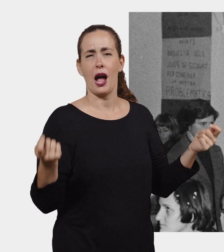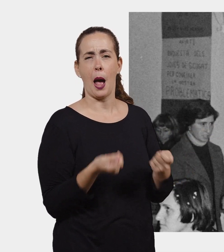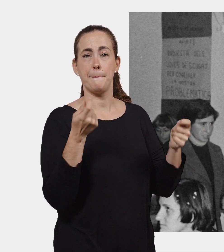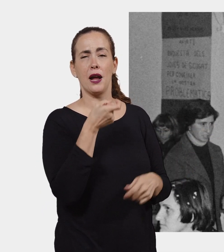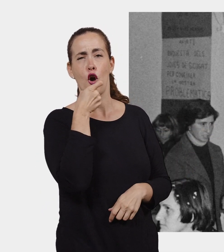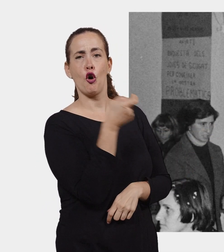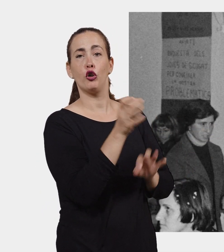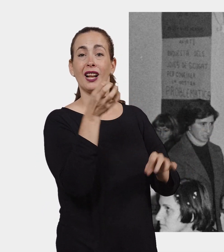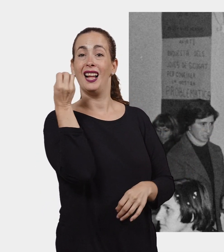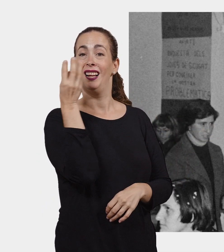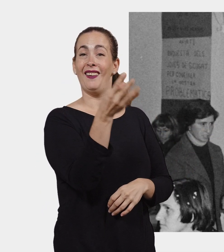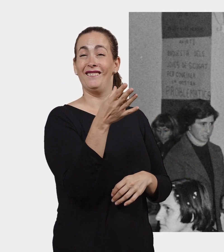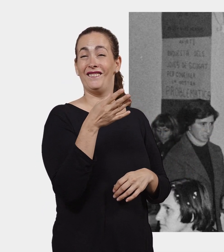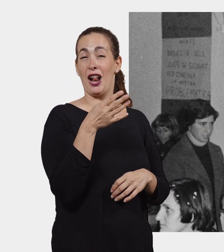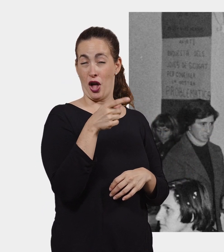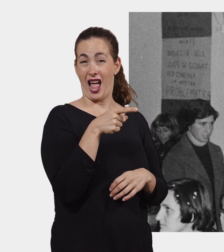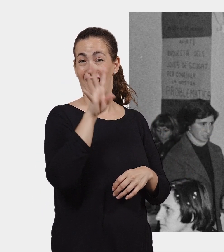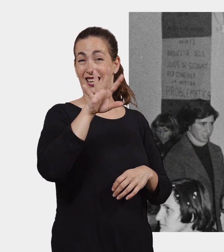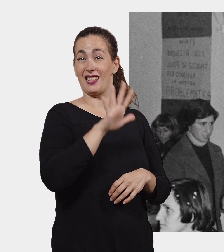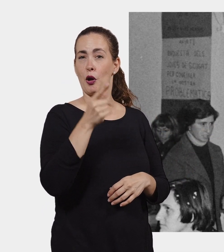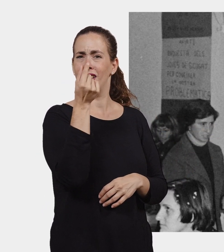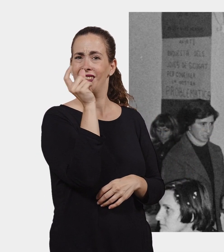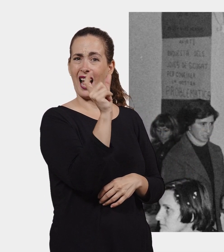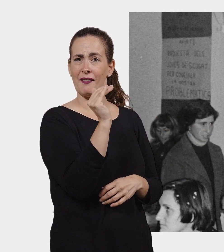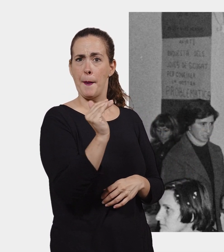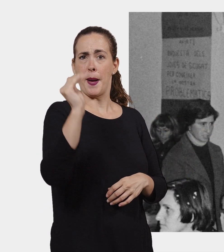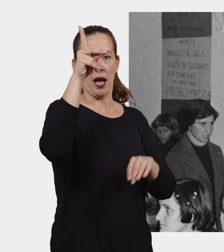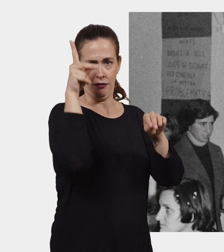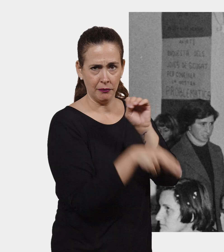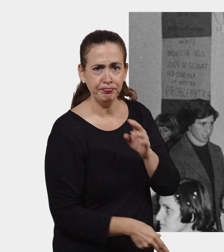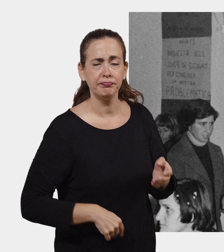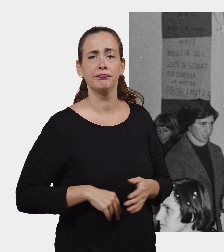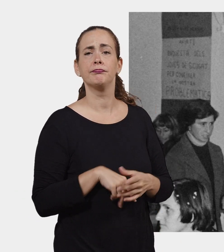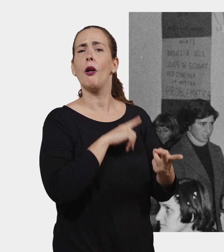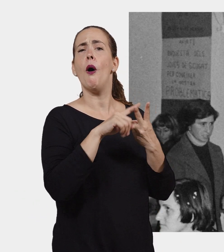campanya contra l'augment de les tarifes de Ferrocarrils de Catalunya,